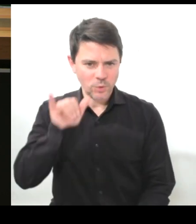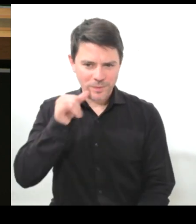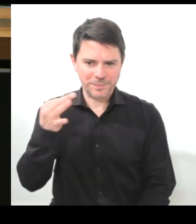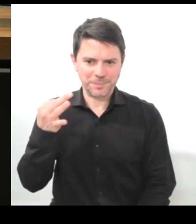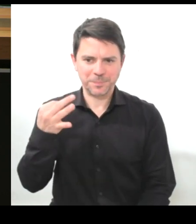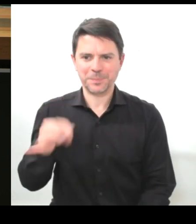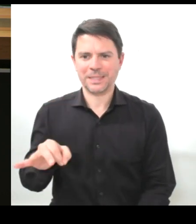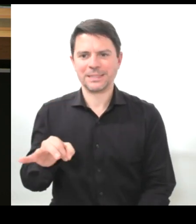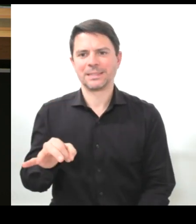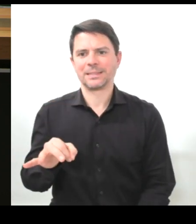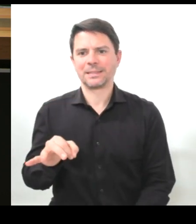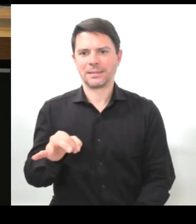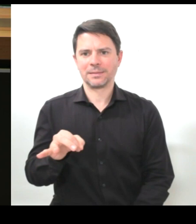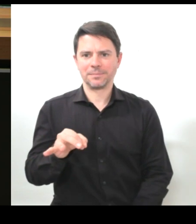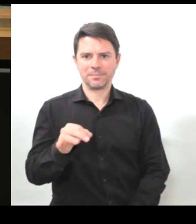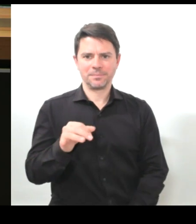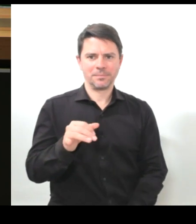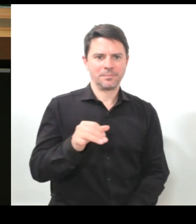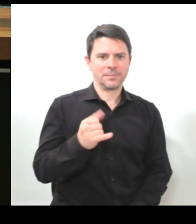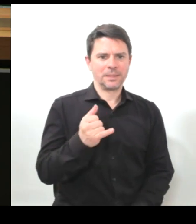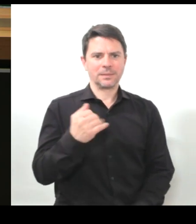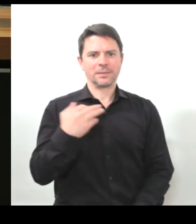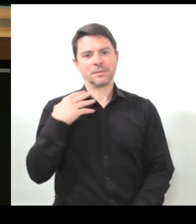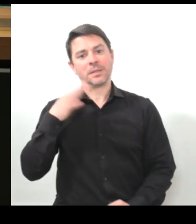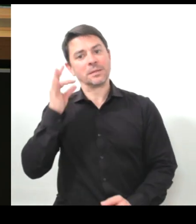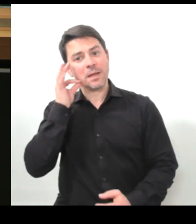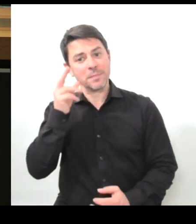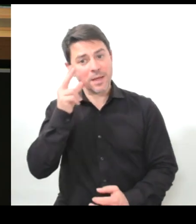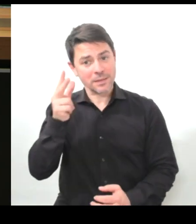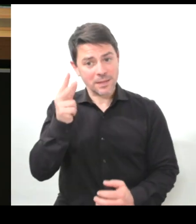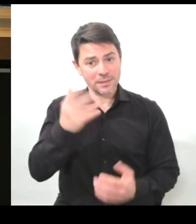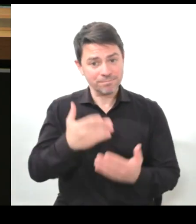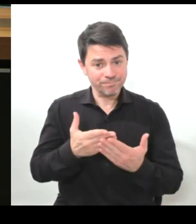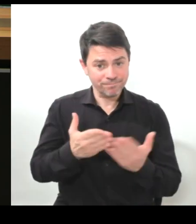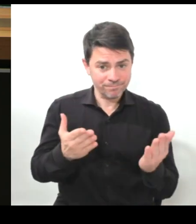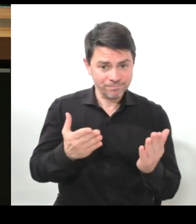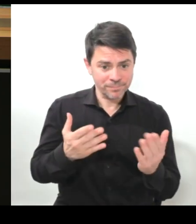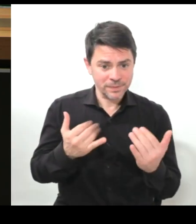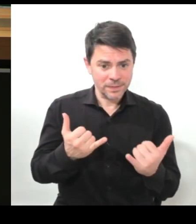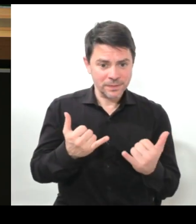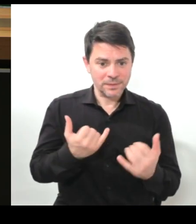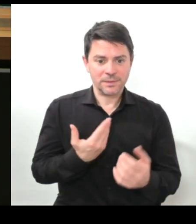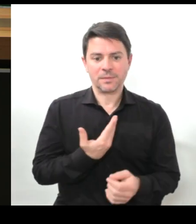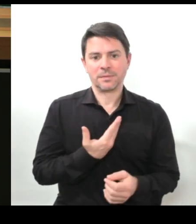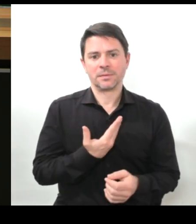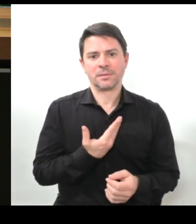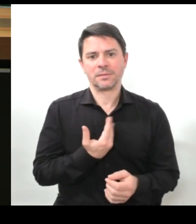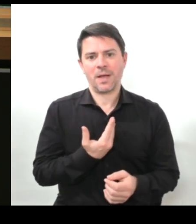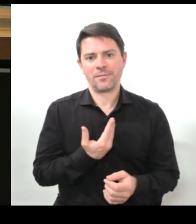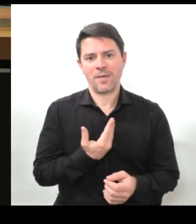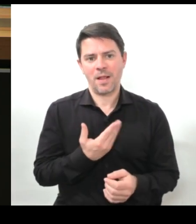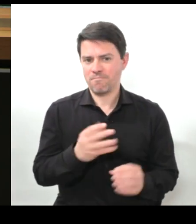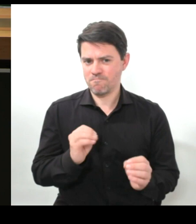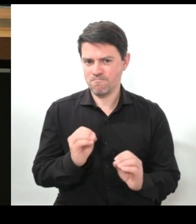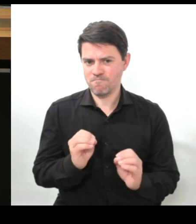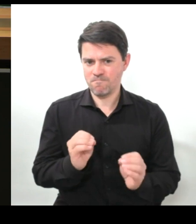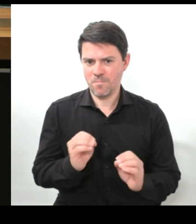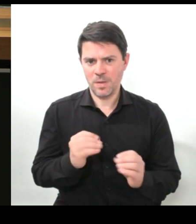Und deshalb muss man hier ganz klar Rot-Rot-Grün und auch der CDU die Verantwortung für dieses Desaster an dieser Stelle auch